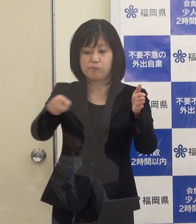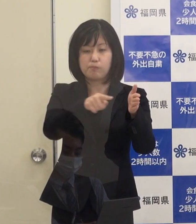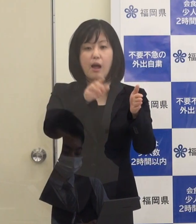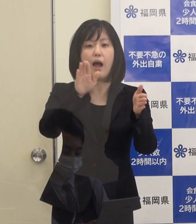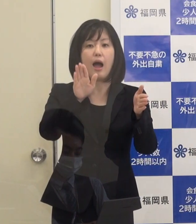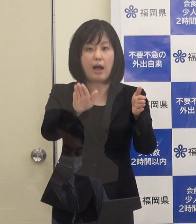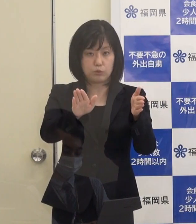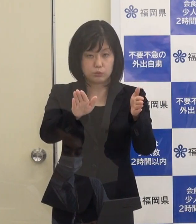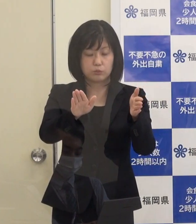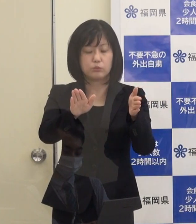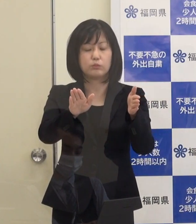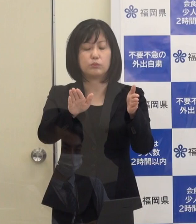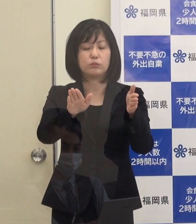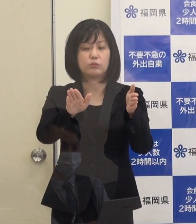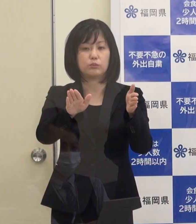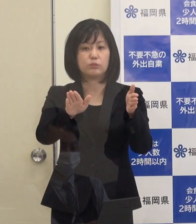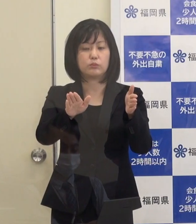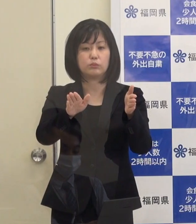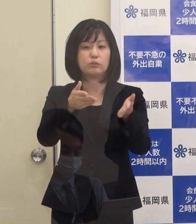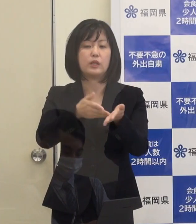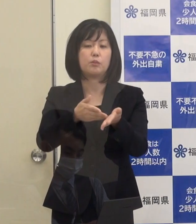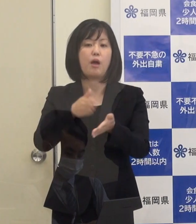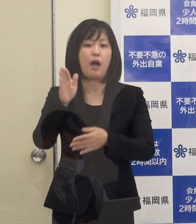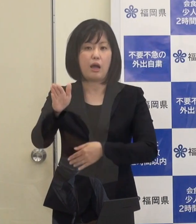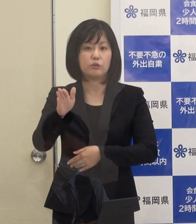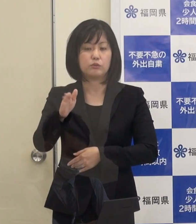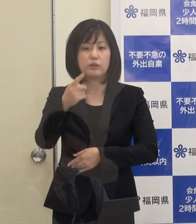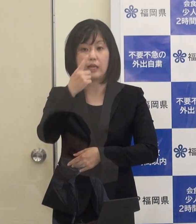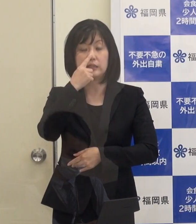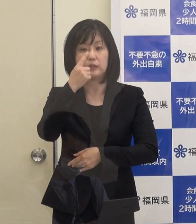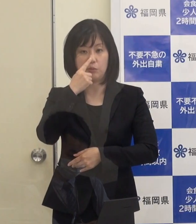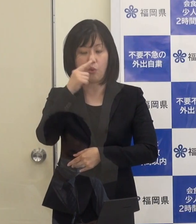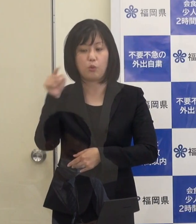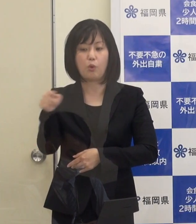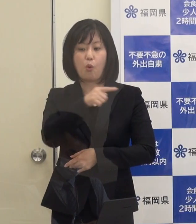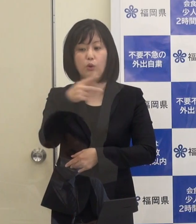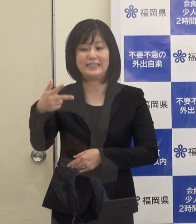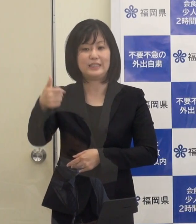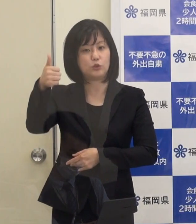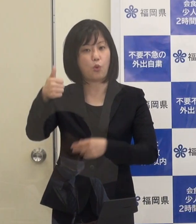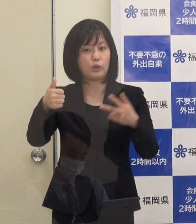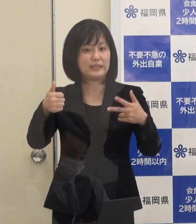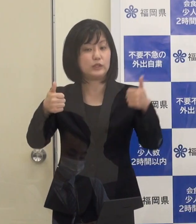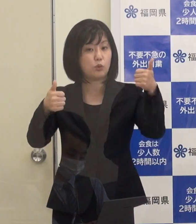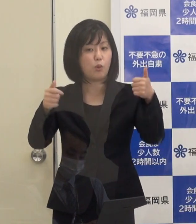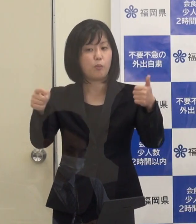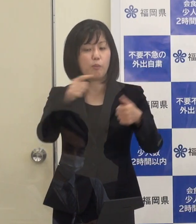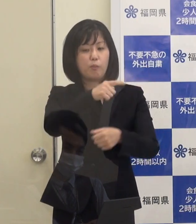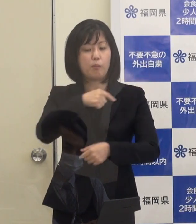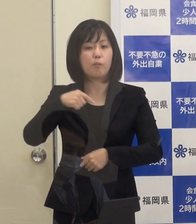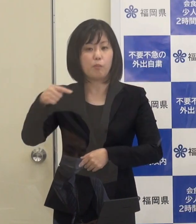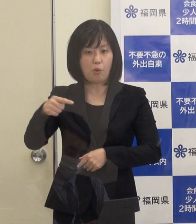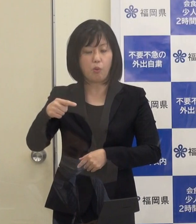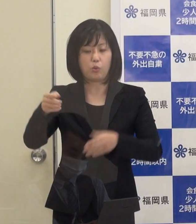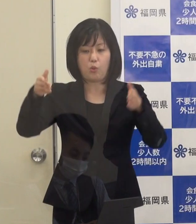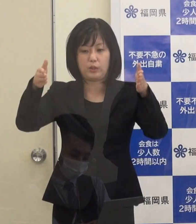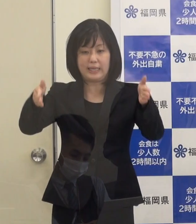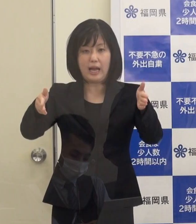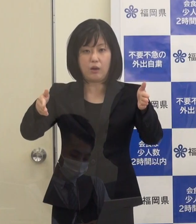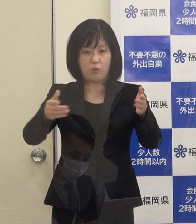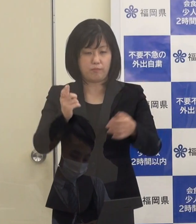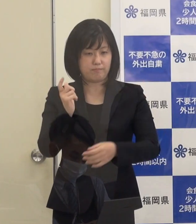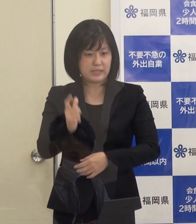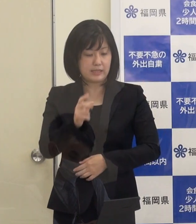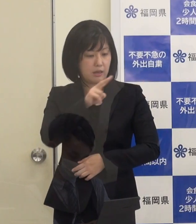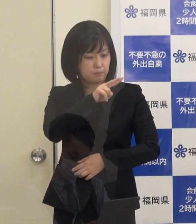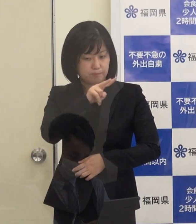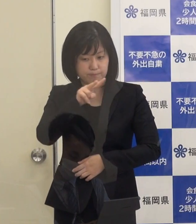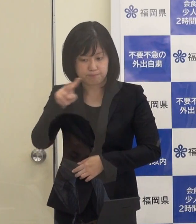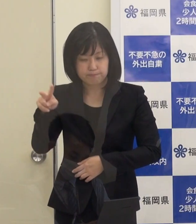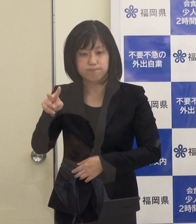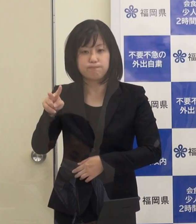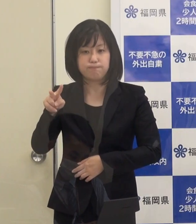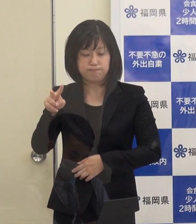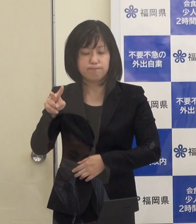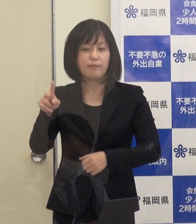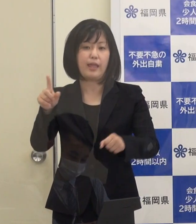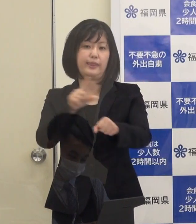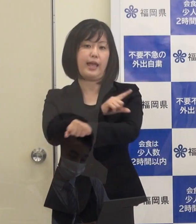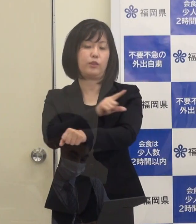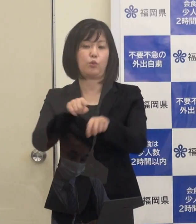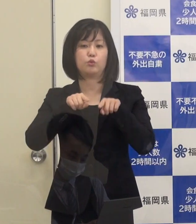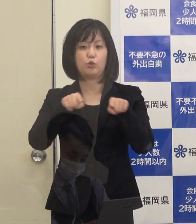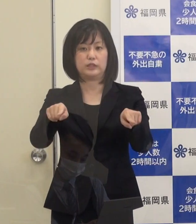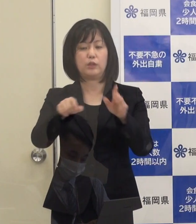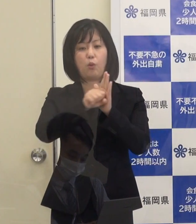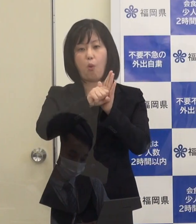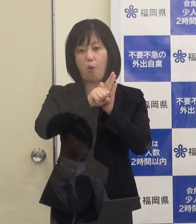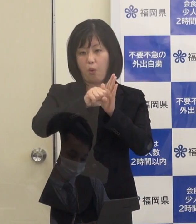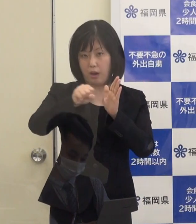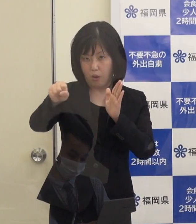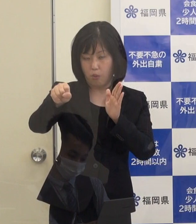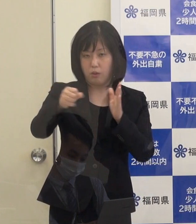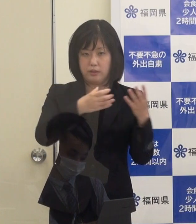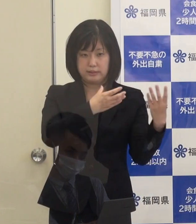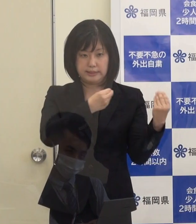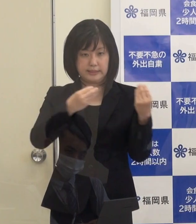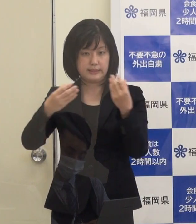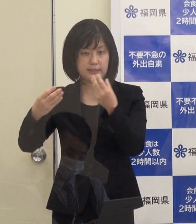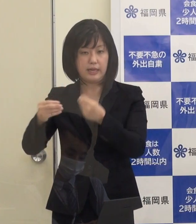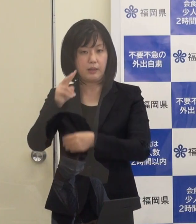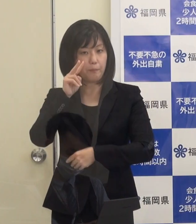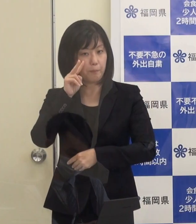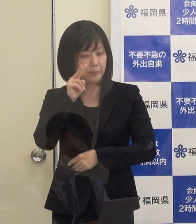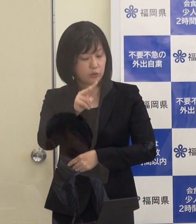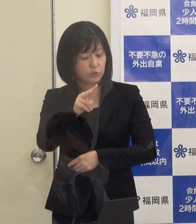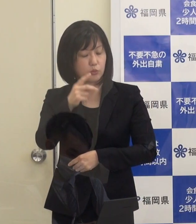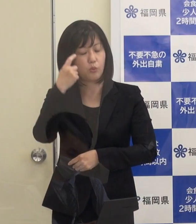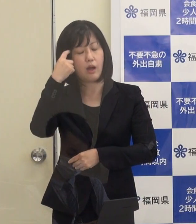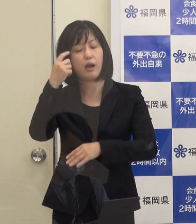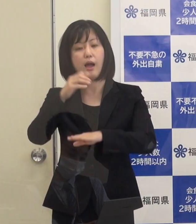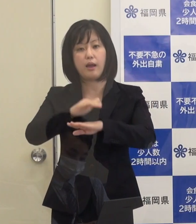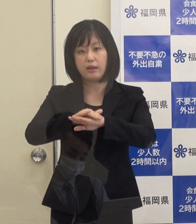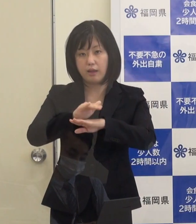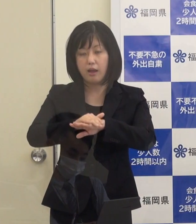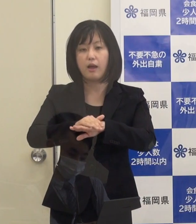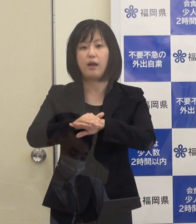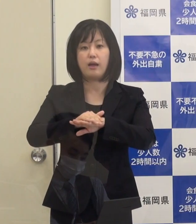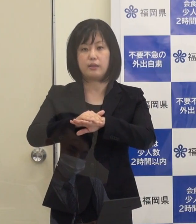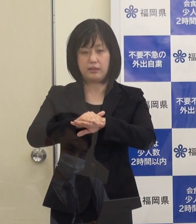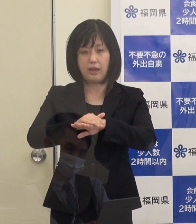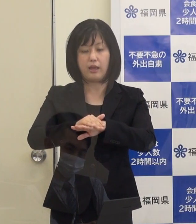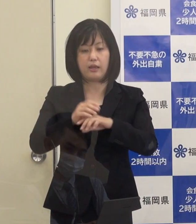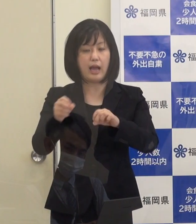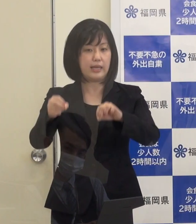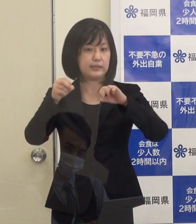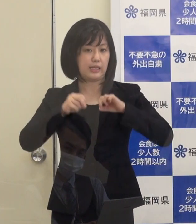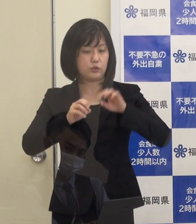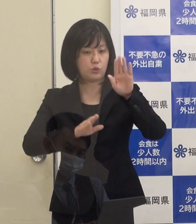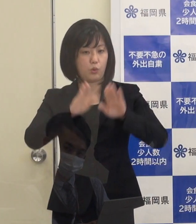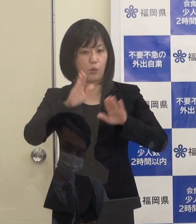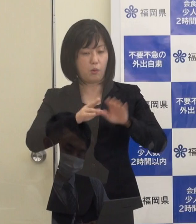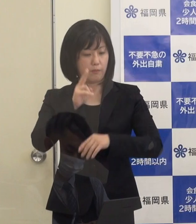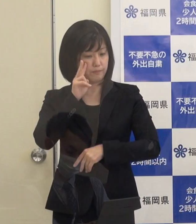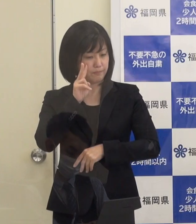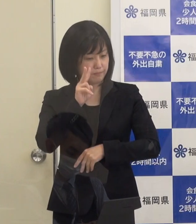私も両市長も この期間をしっかりと見て単独措置の効果を見極めていくという考え方で 感染状況を注視してきました